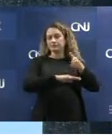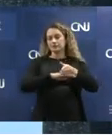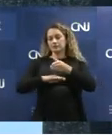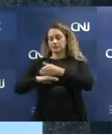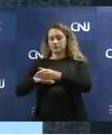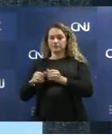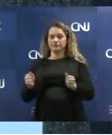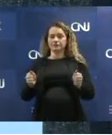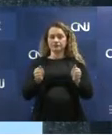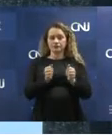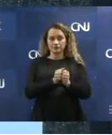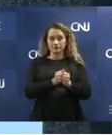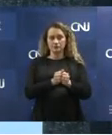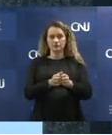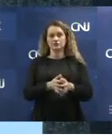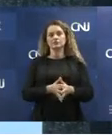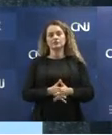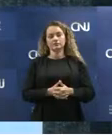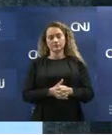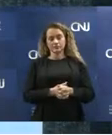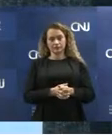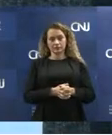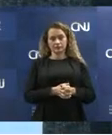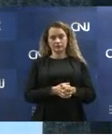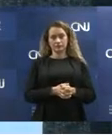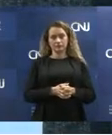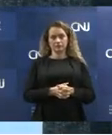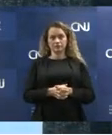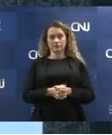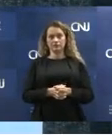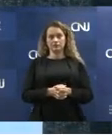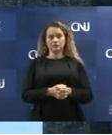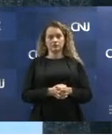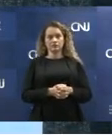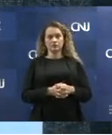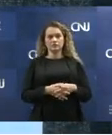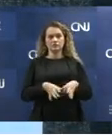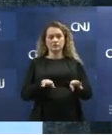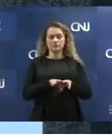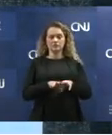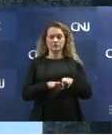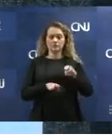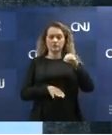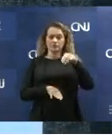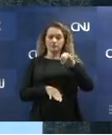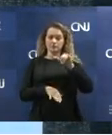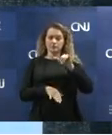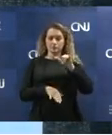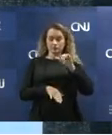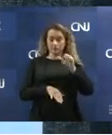Marcello Terto e Silva, conselheiro Mário Goulart Maia, Conselheiro Luiz Fernando BANDEIRA de Mello.